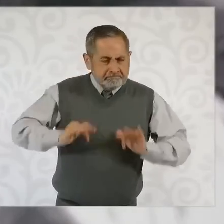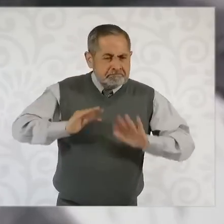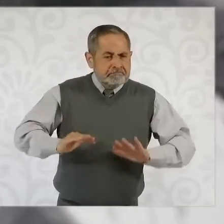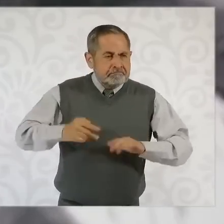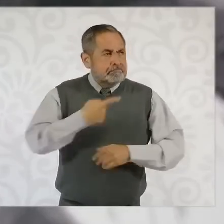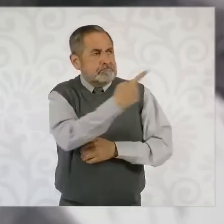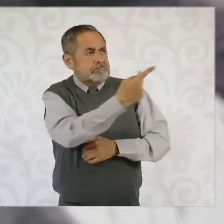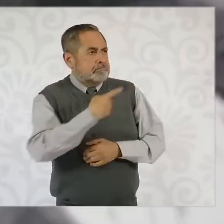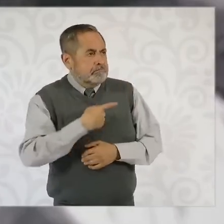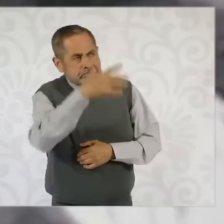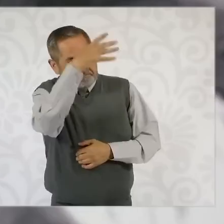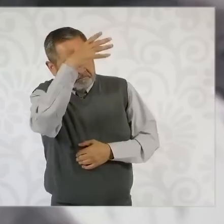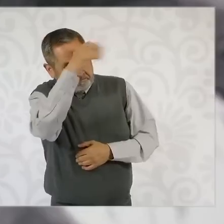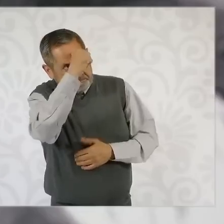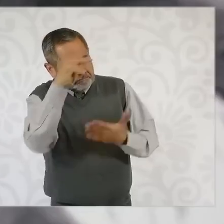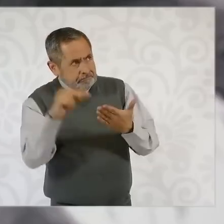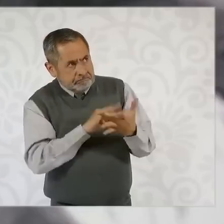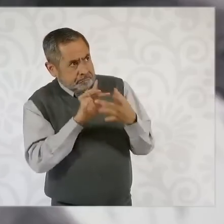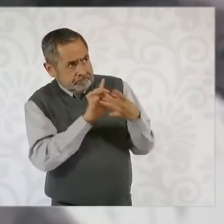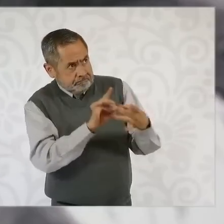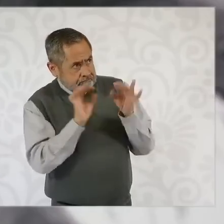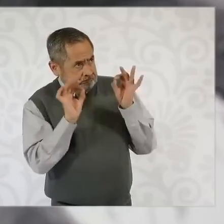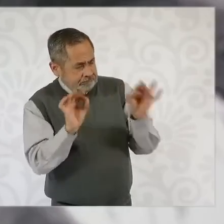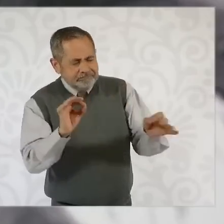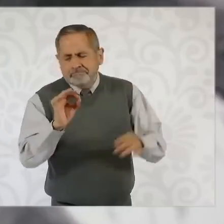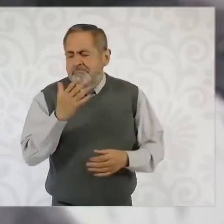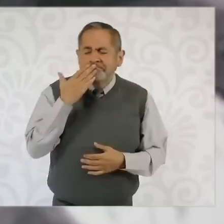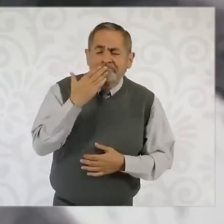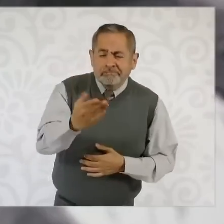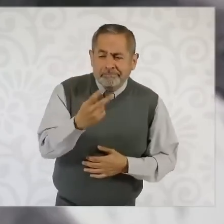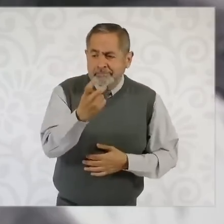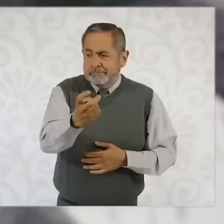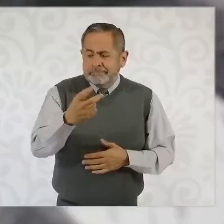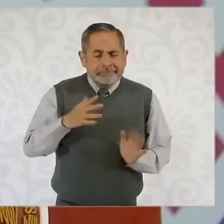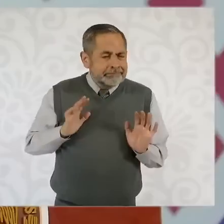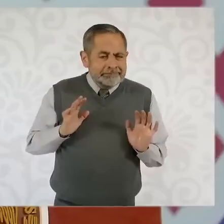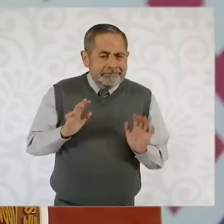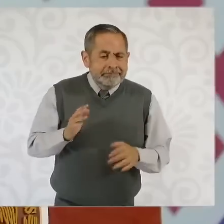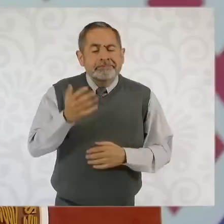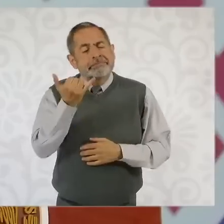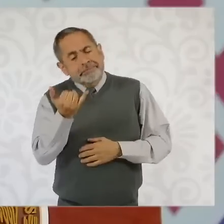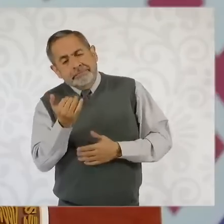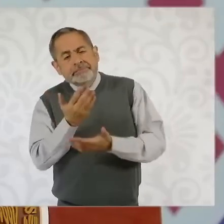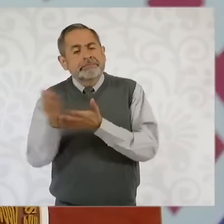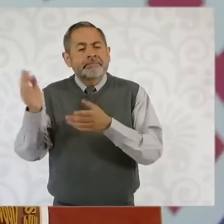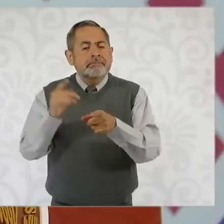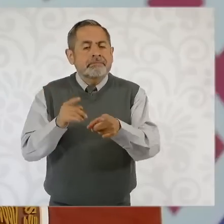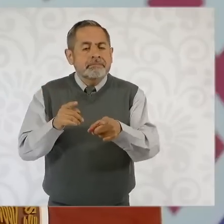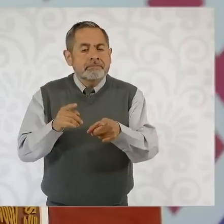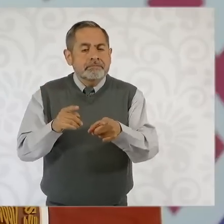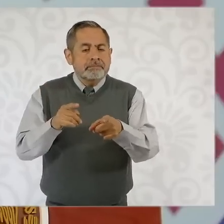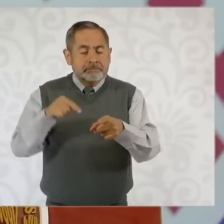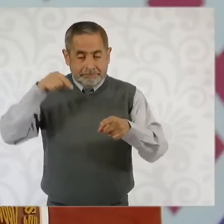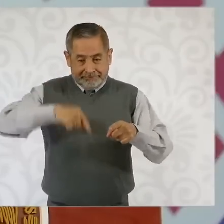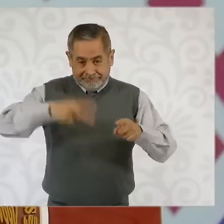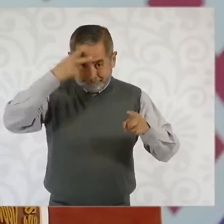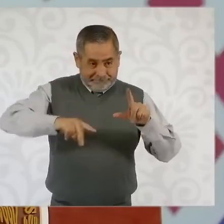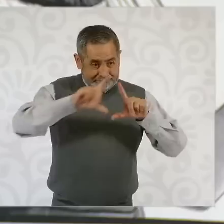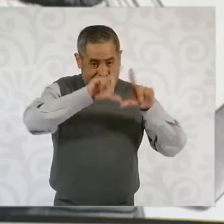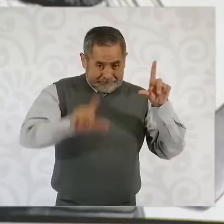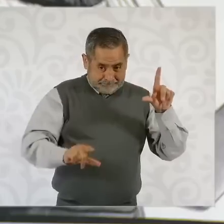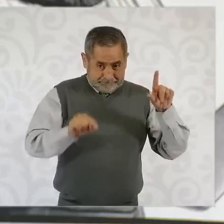gobierno de Estados Unidos y nosotros y de todas maneras eh la inversión en México va a seguir eso